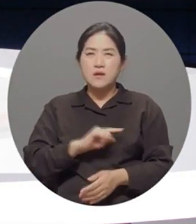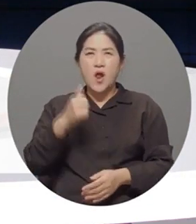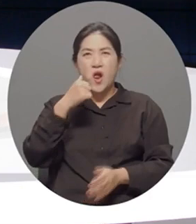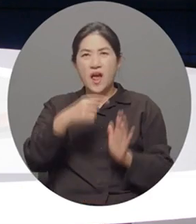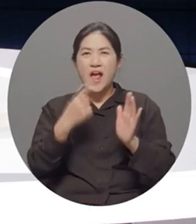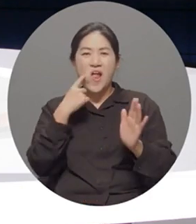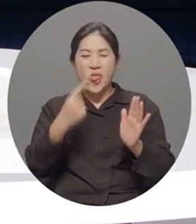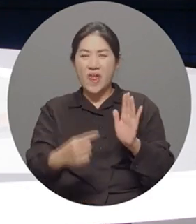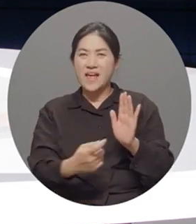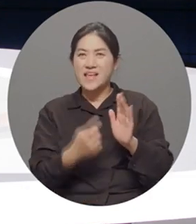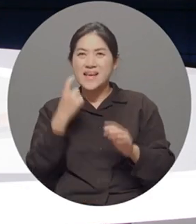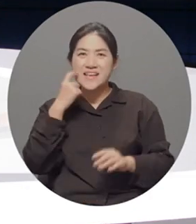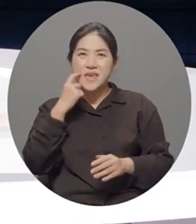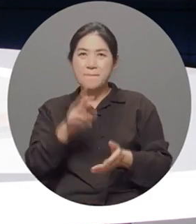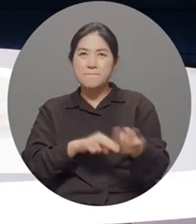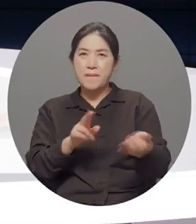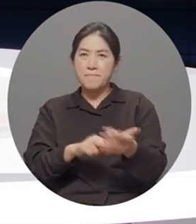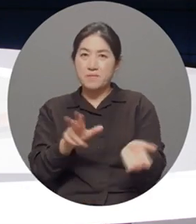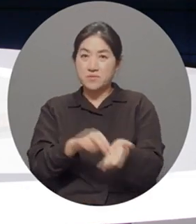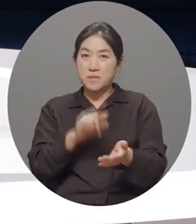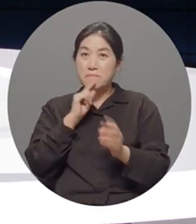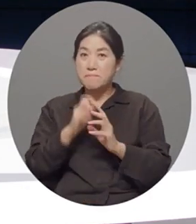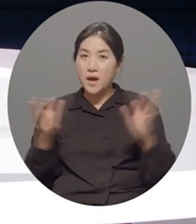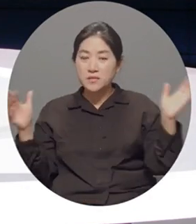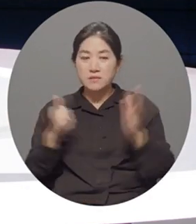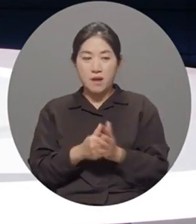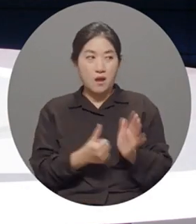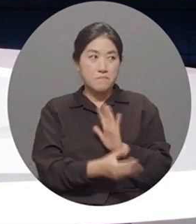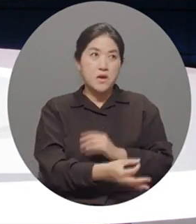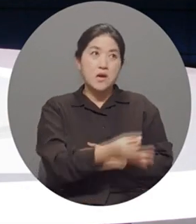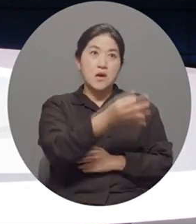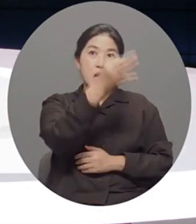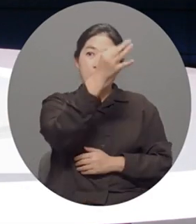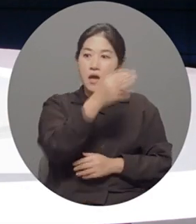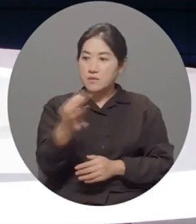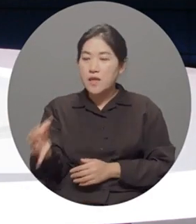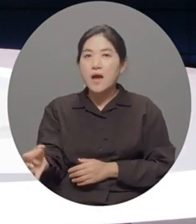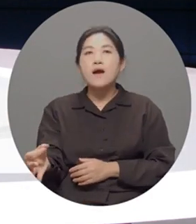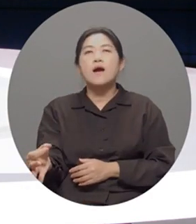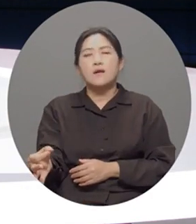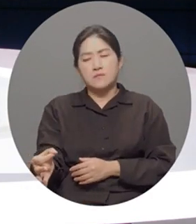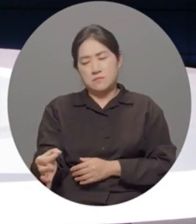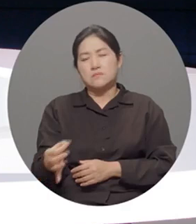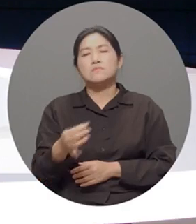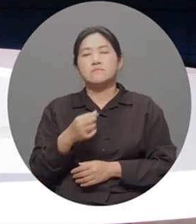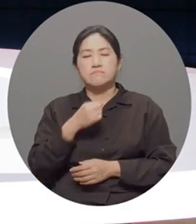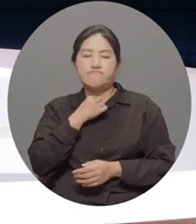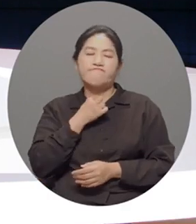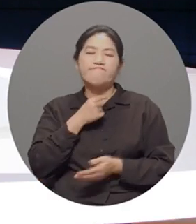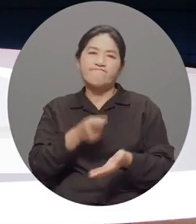이른바 짝퉁이라고 하죠. 가품을 판다는 논란이 있지만 높은 물가 속에 한 푼이라도 아끼려는 소비자들을